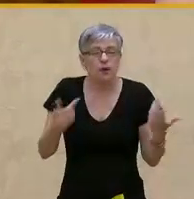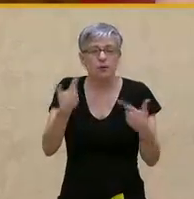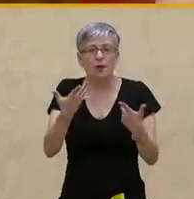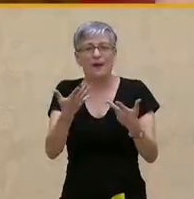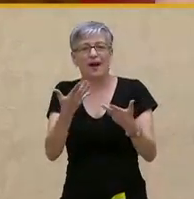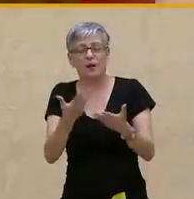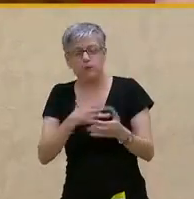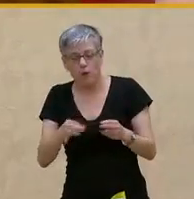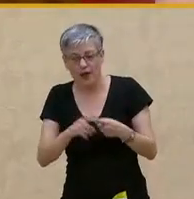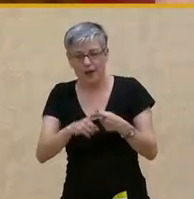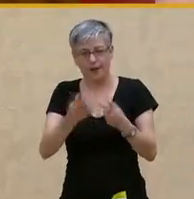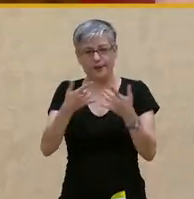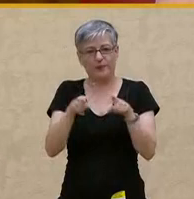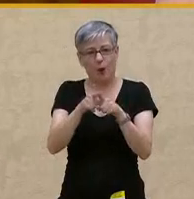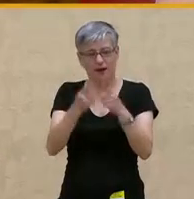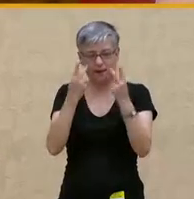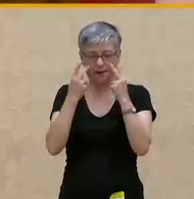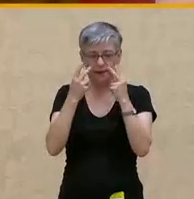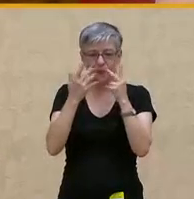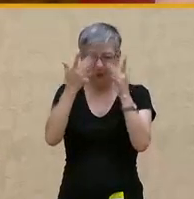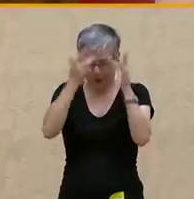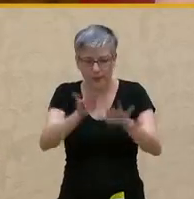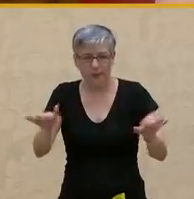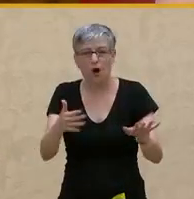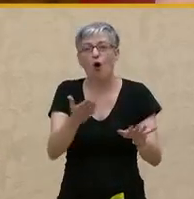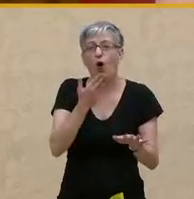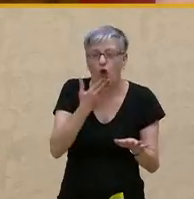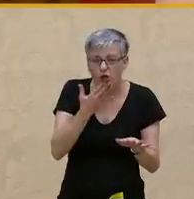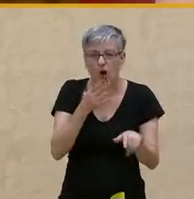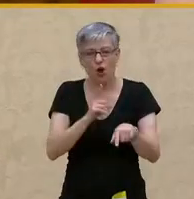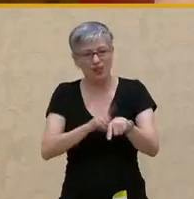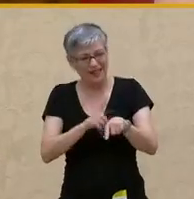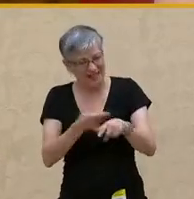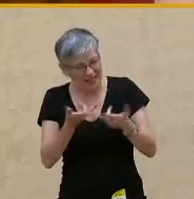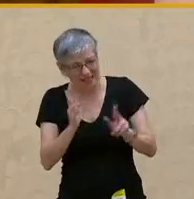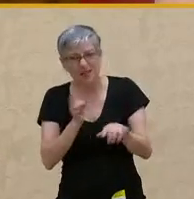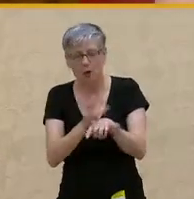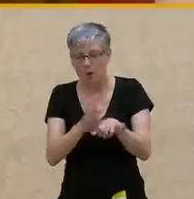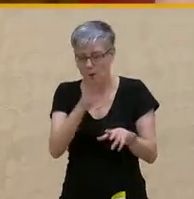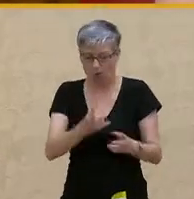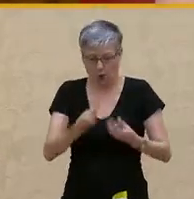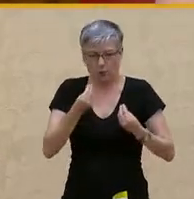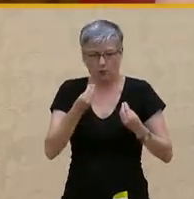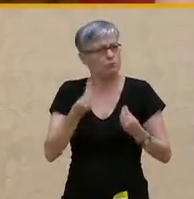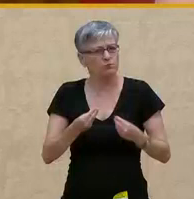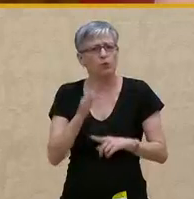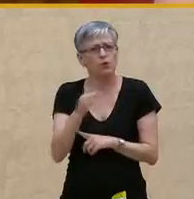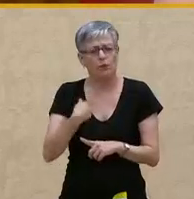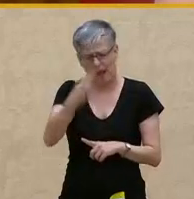gustaría mencionar ese ocio y ese tiempo libre, que tan bueno es para la salud mental, que es